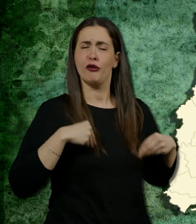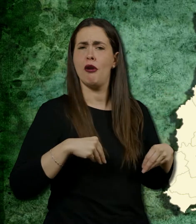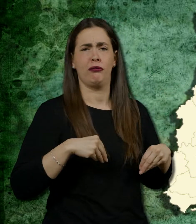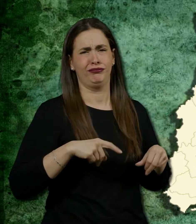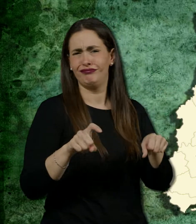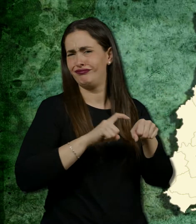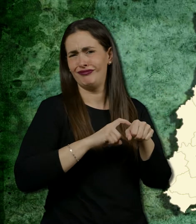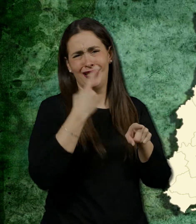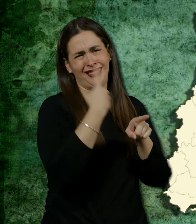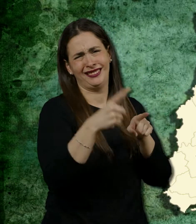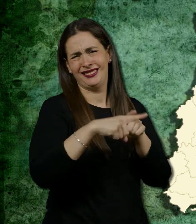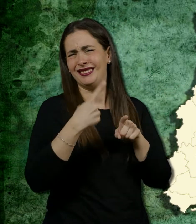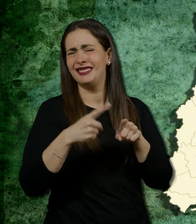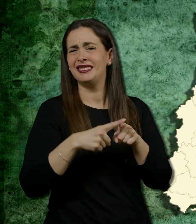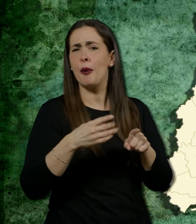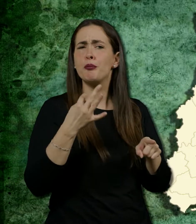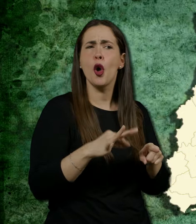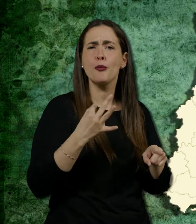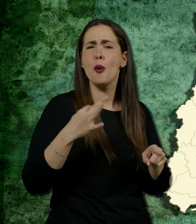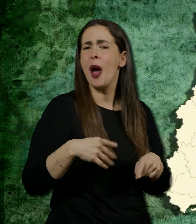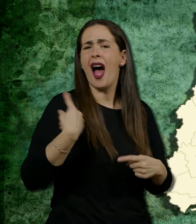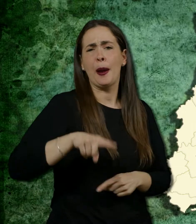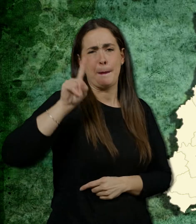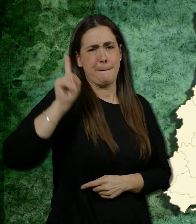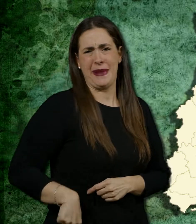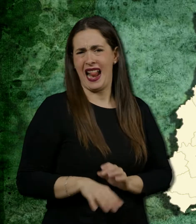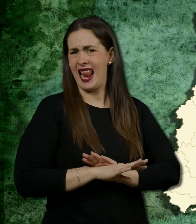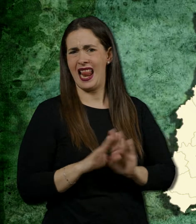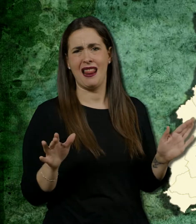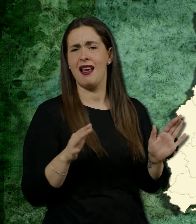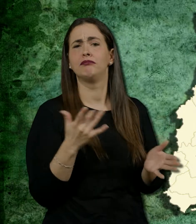amb atractius per al lleure i la cultura. D’una banda,